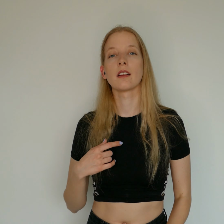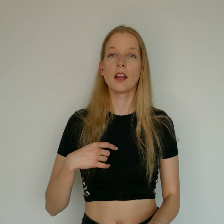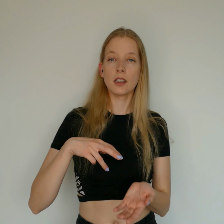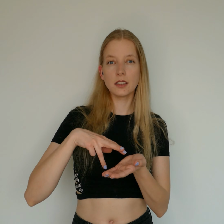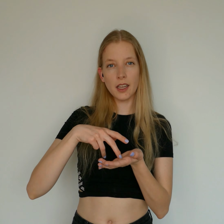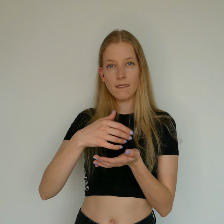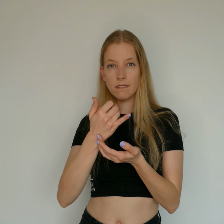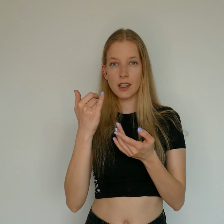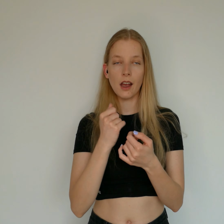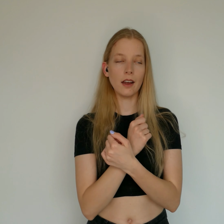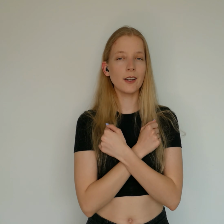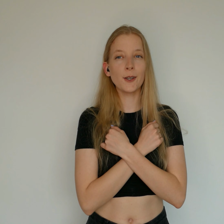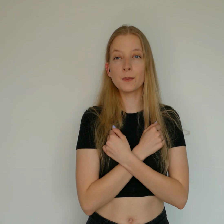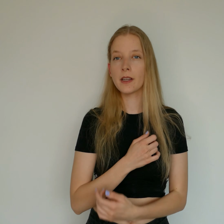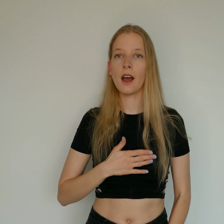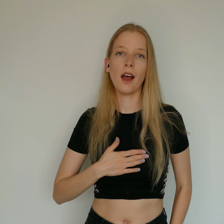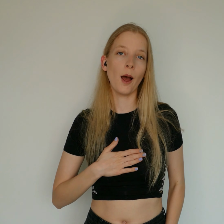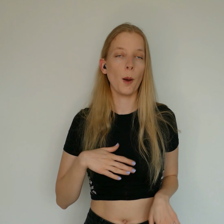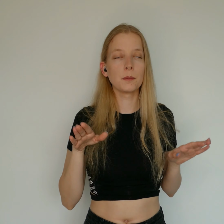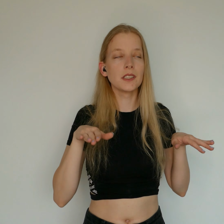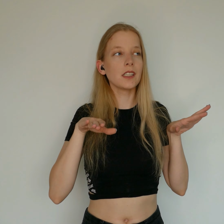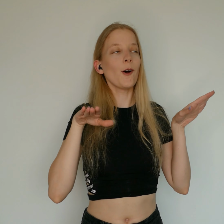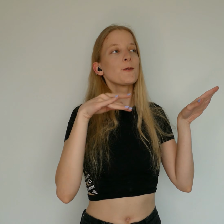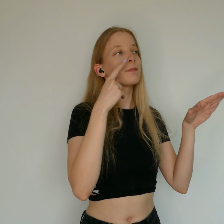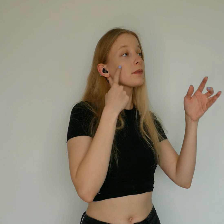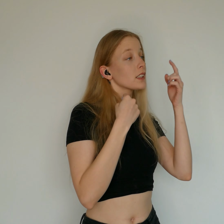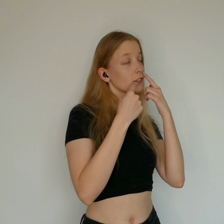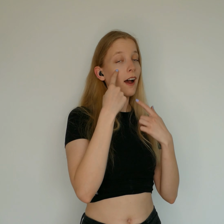Ich ging wie ein Ägypter Hab' mit Tauben geweint